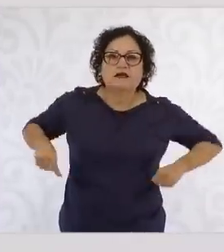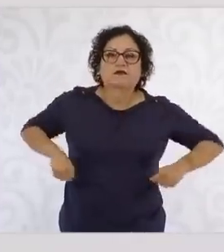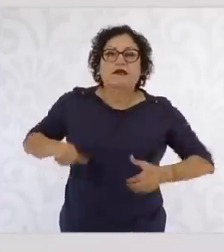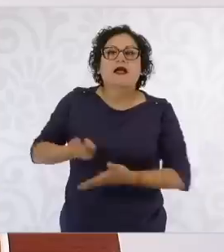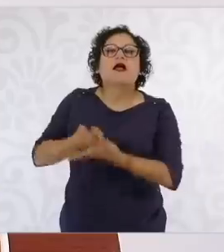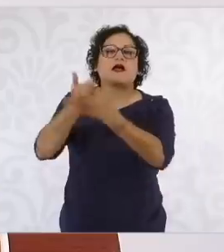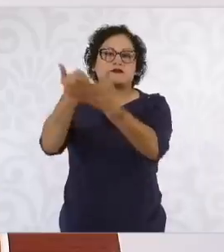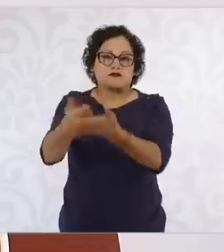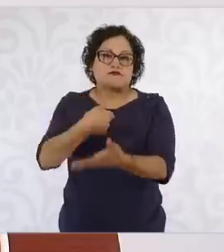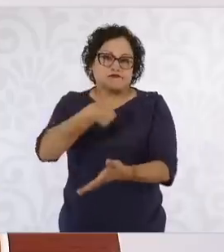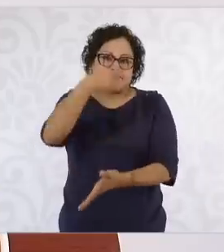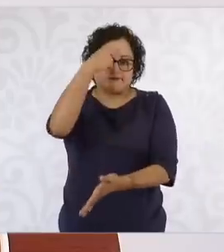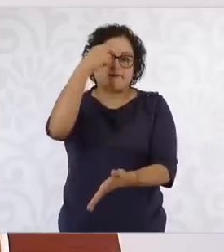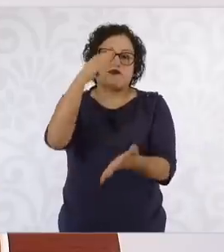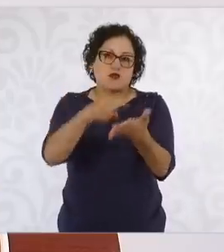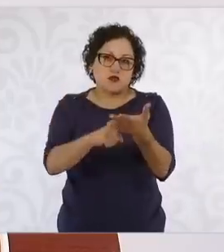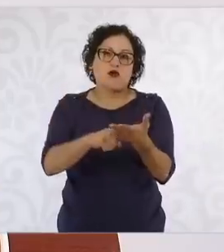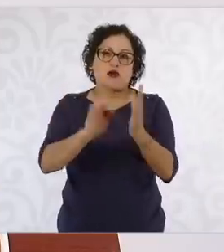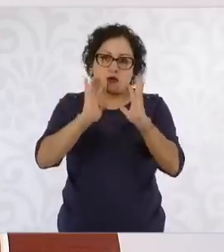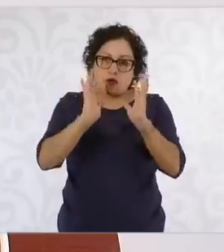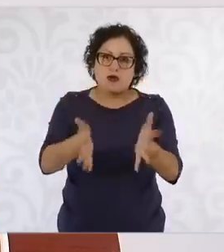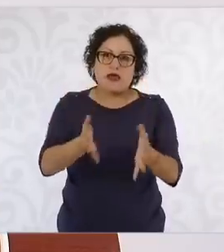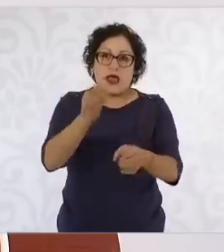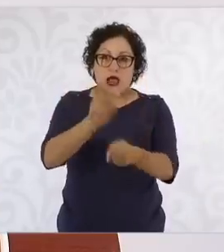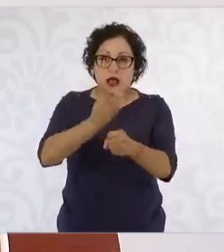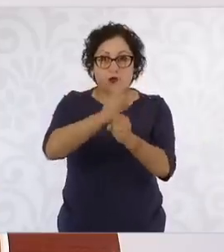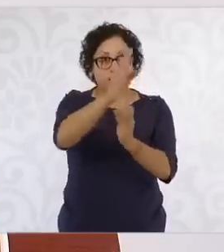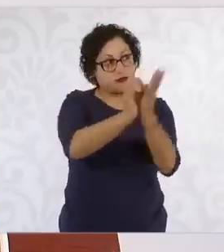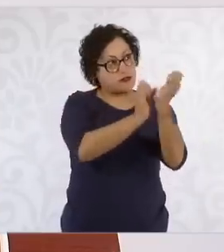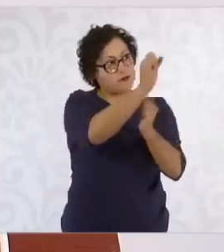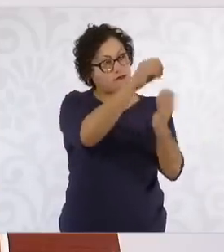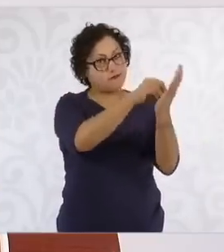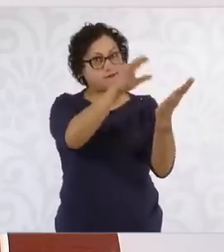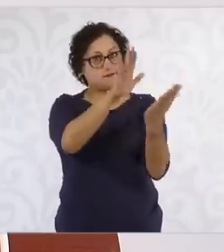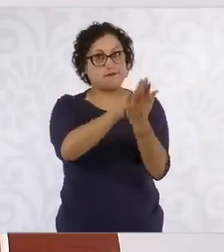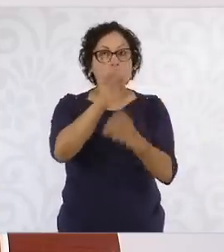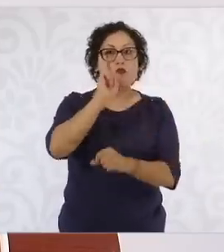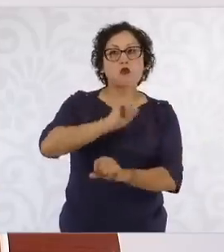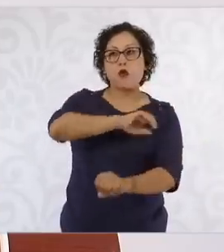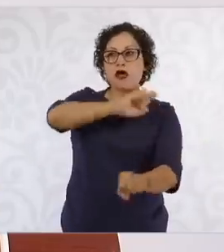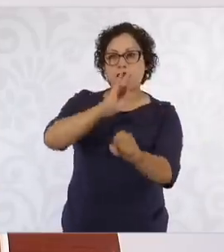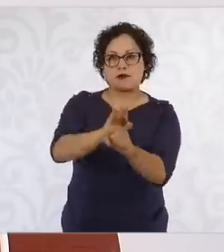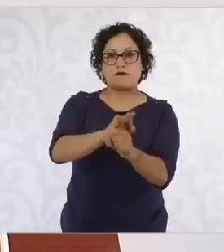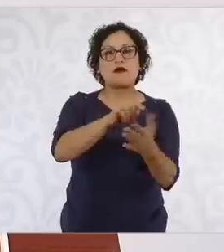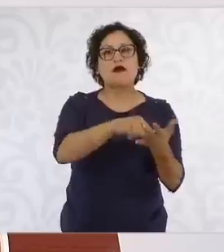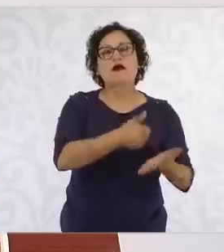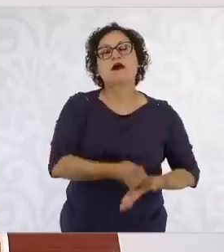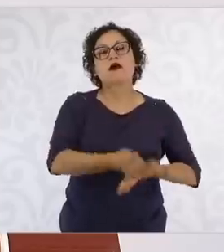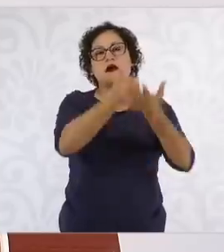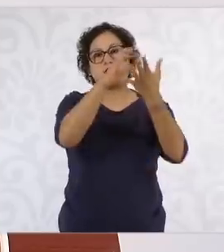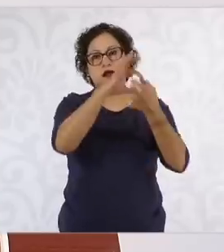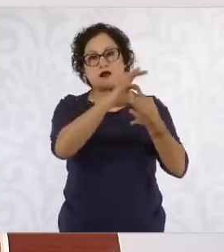se han eh presentado en materia constitucional nos van a permitir proponer algunas eh reformas al